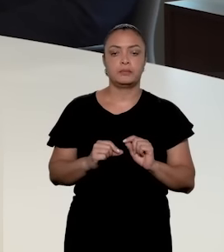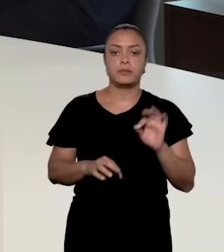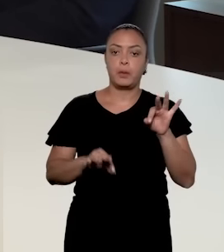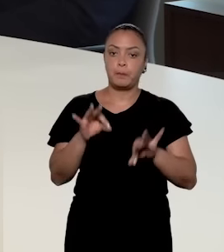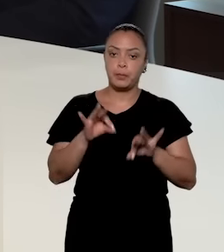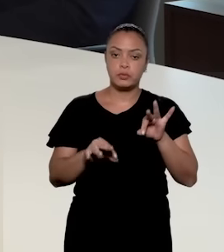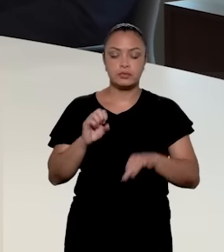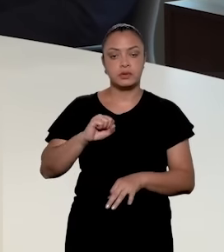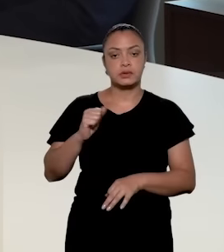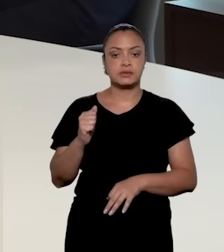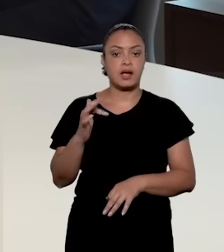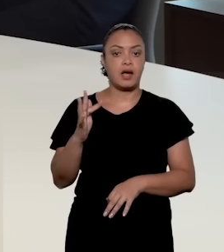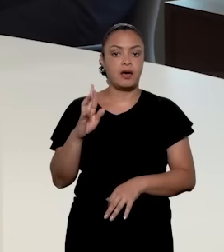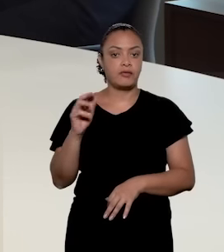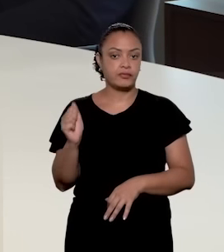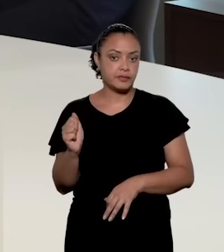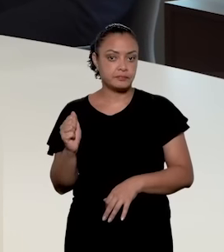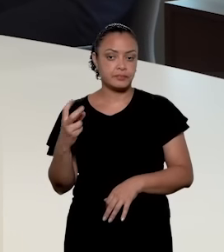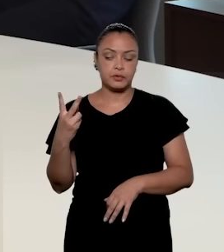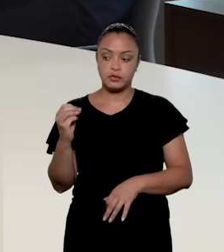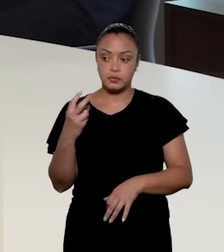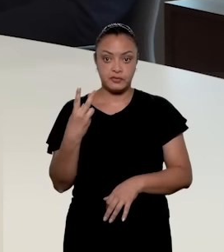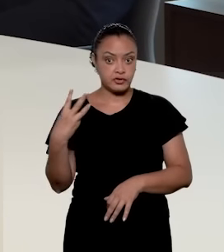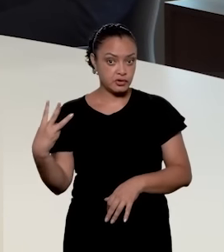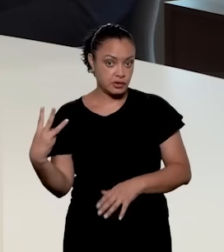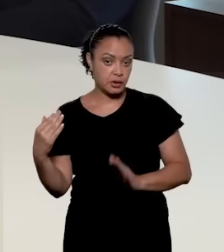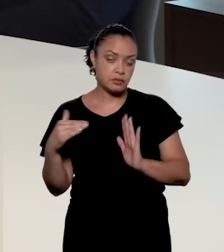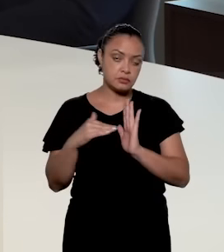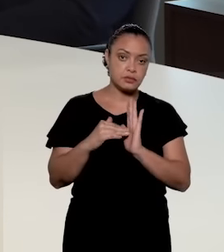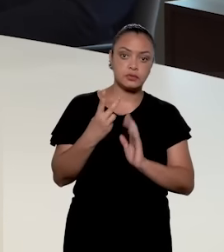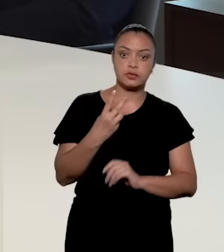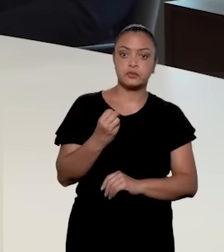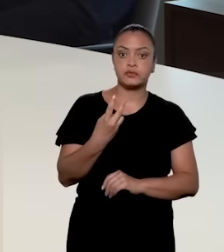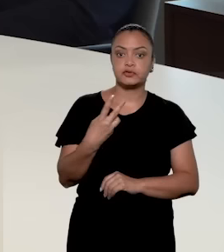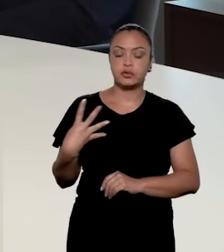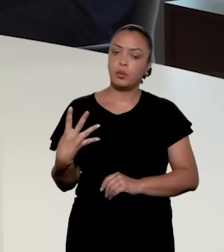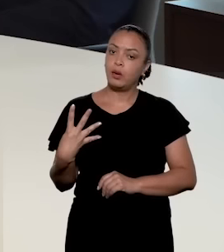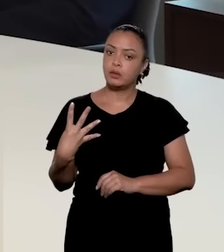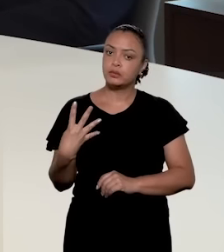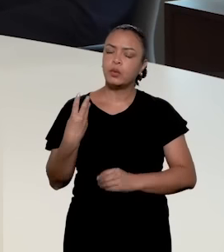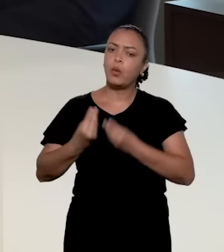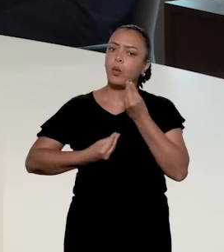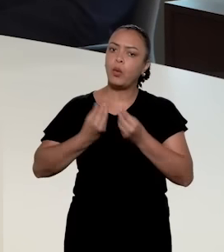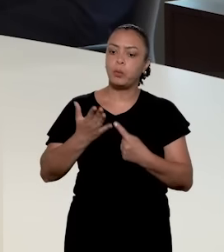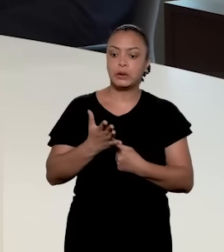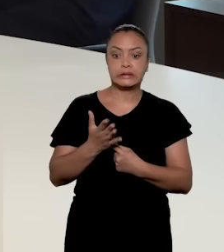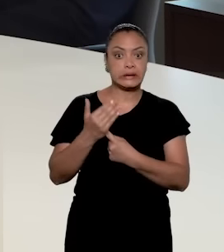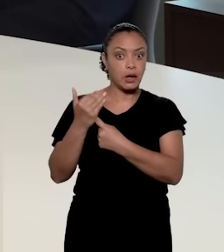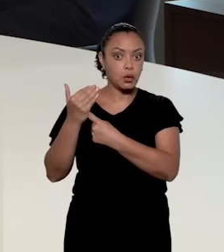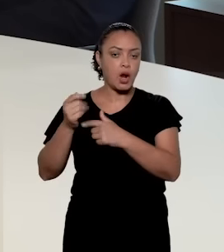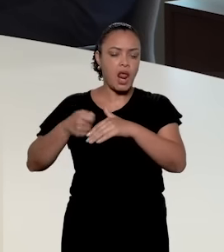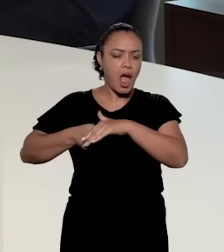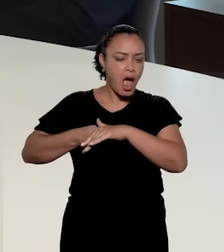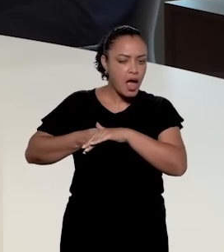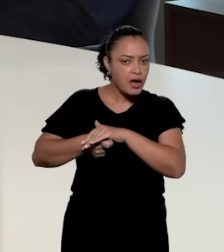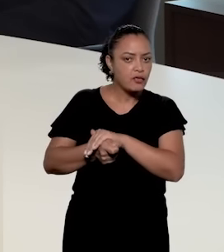o Plano 2023/2024. Como é possível transferir mais tecnologia e investimentos para ter uma